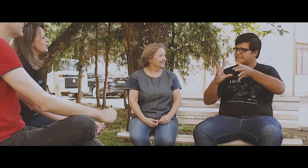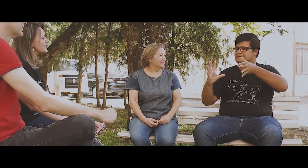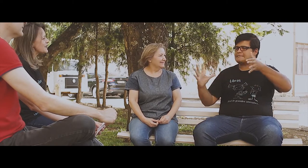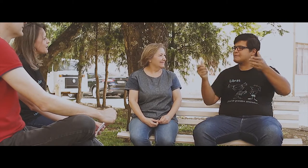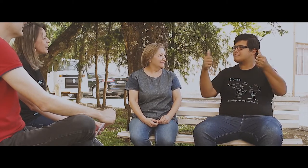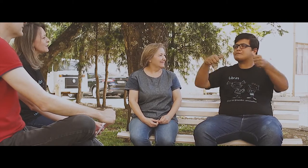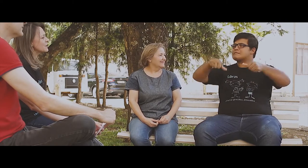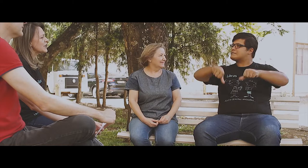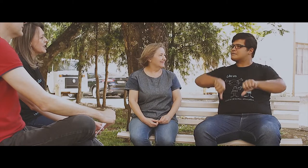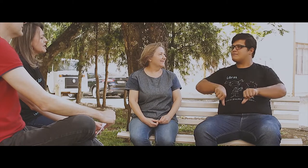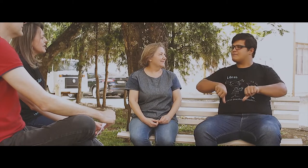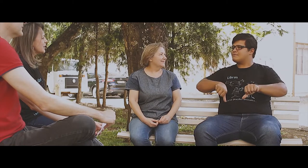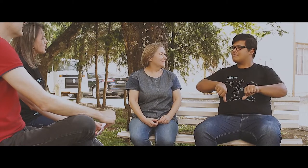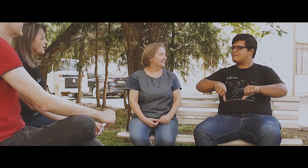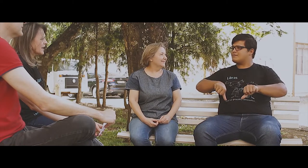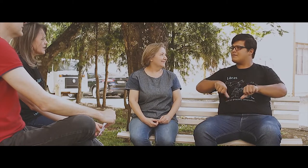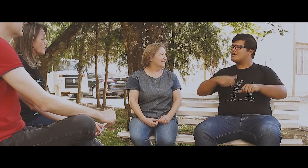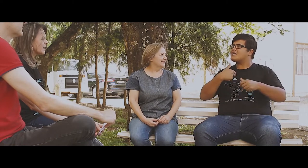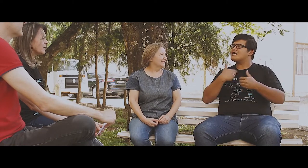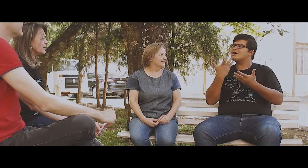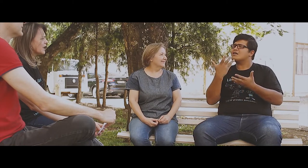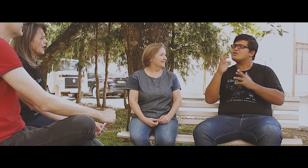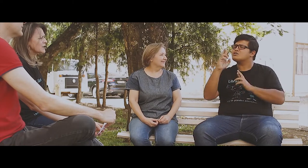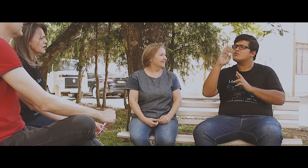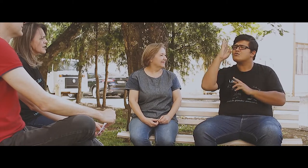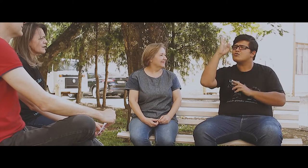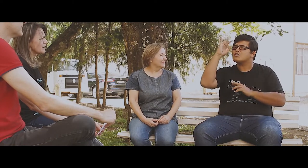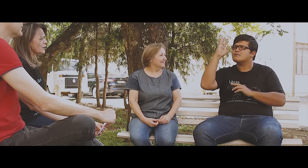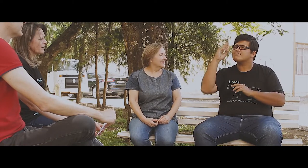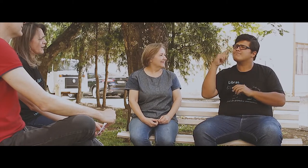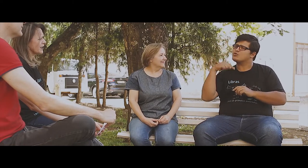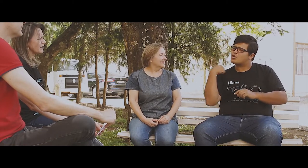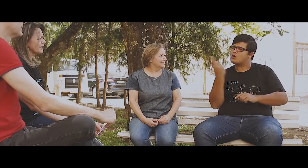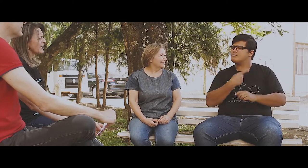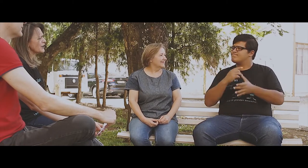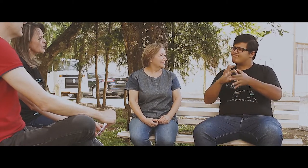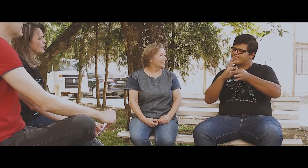conhecimentos, se não tiver essa união as coisas não vão para frente então o nosso